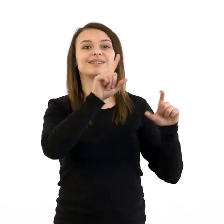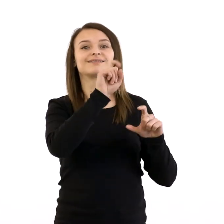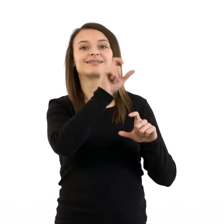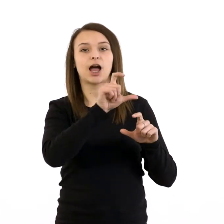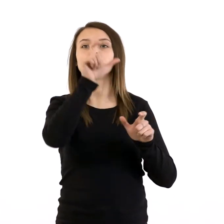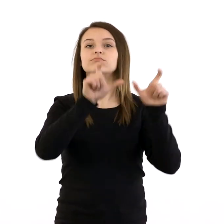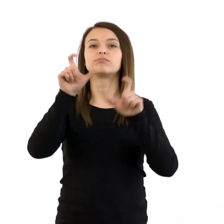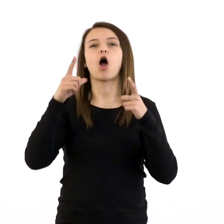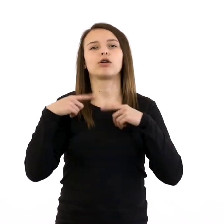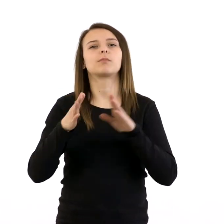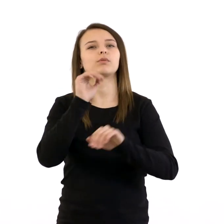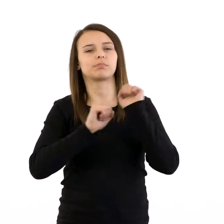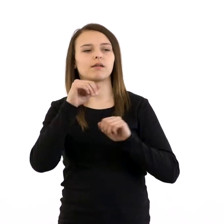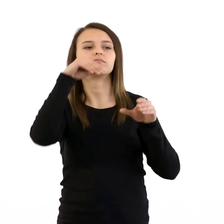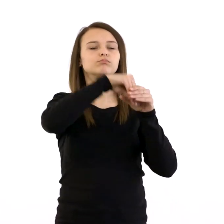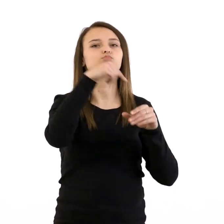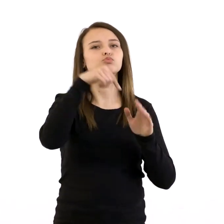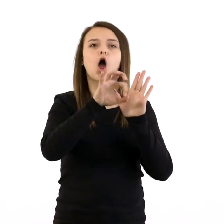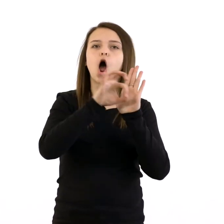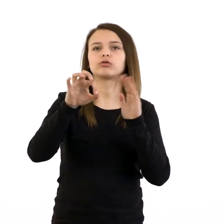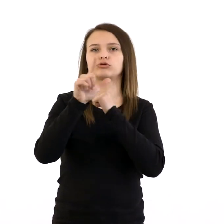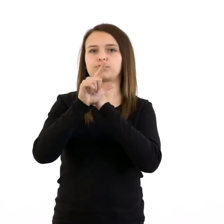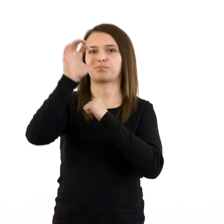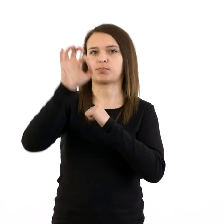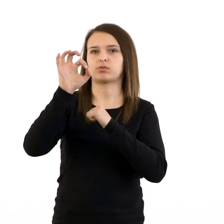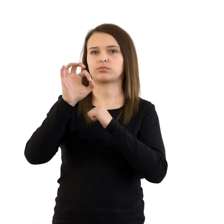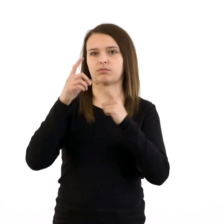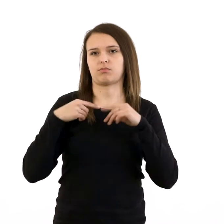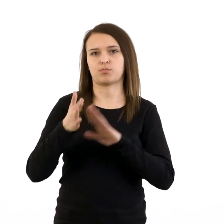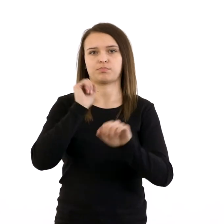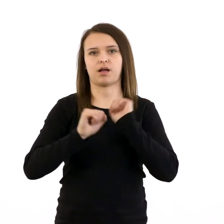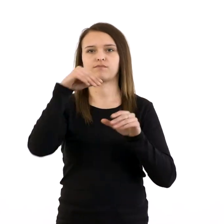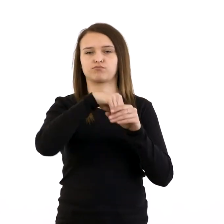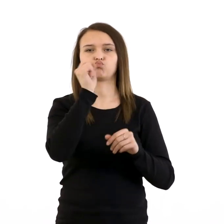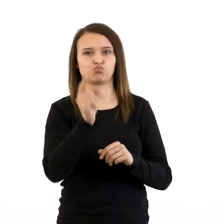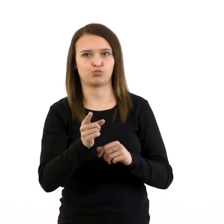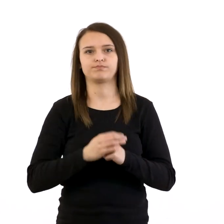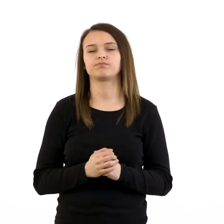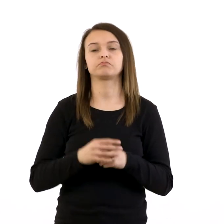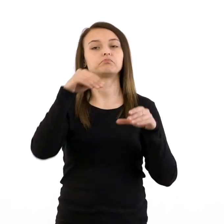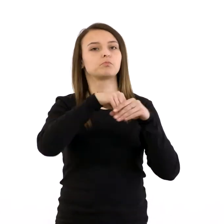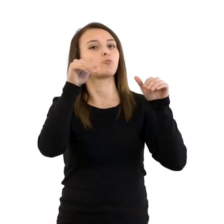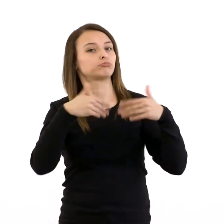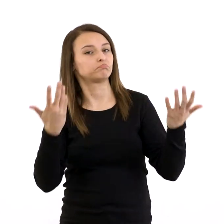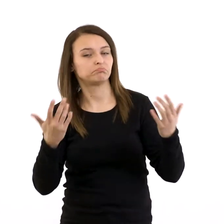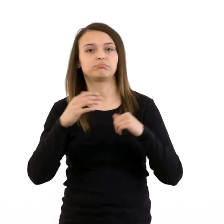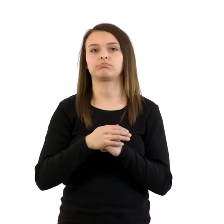W ZAZ osoby niepełnosprawne muszą stanowić co najmniej 70% osób zatrudnionych. Mogą być to osoby: